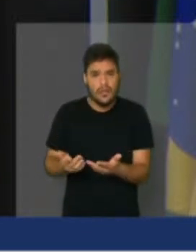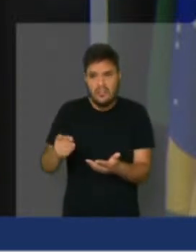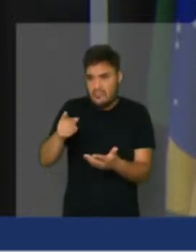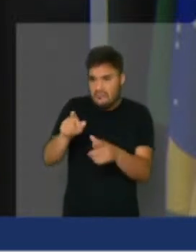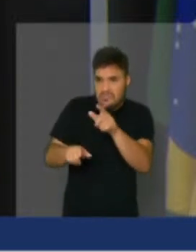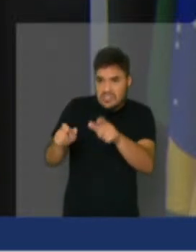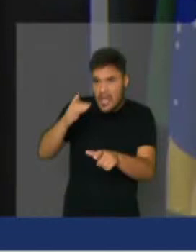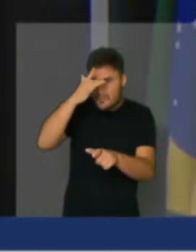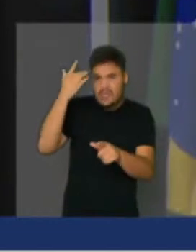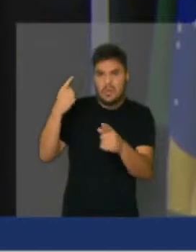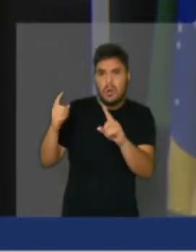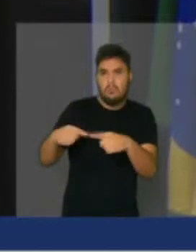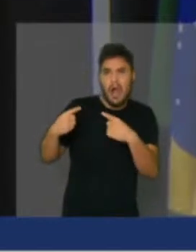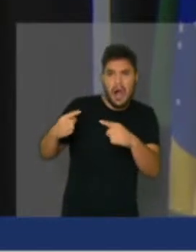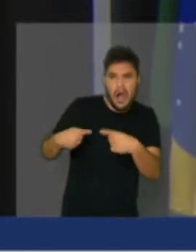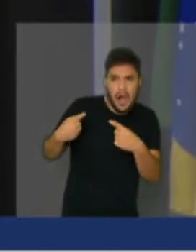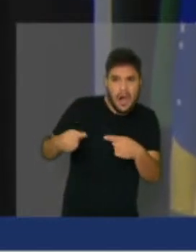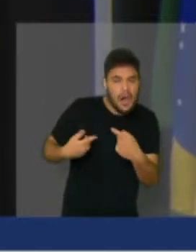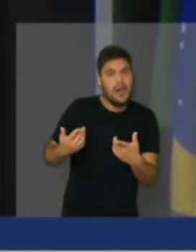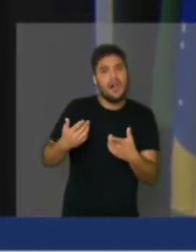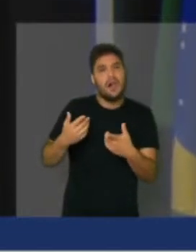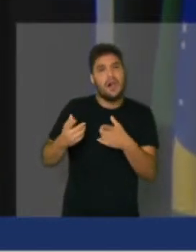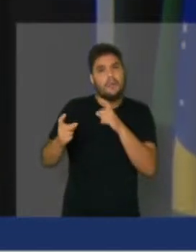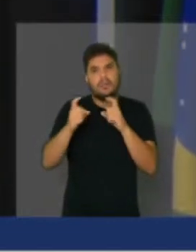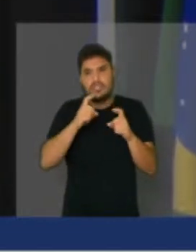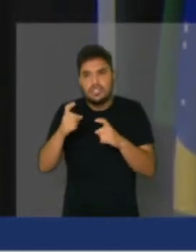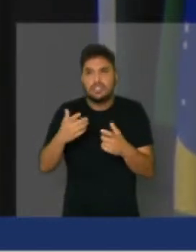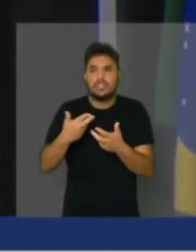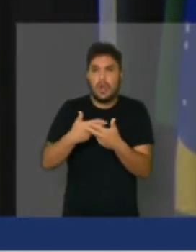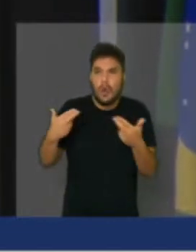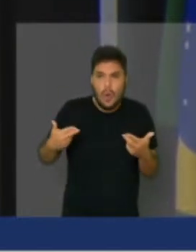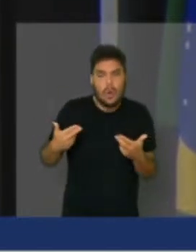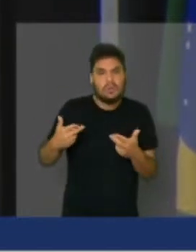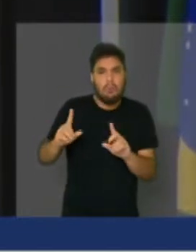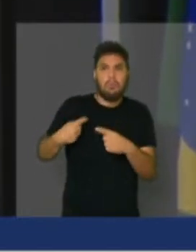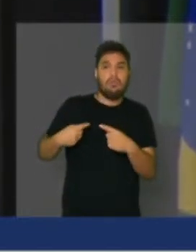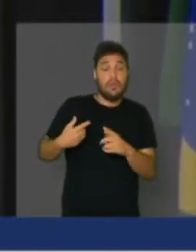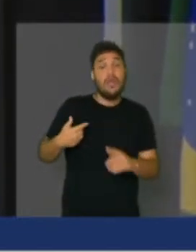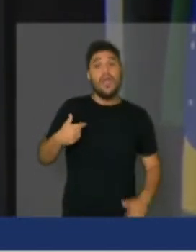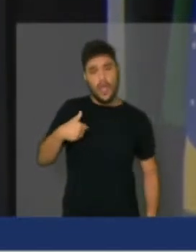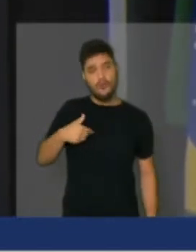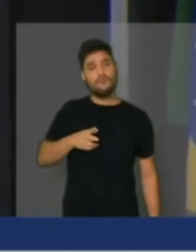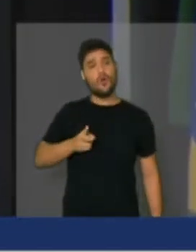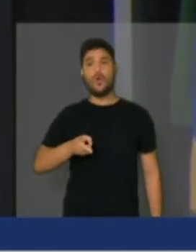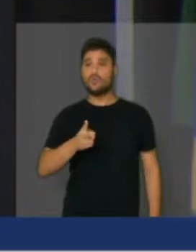PORQUE EU VOU CONTINUAR SEGUINDO EM FRENTE COM A ESPINHA ERETA, COM A CABEÇA ERGUIDA, É BEM VERDADE QUE